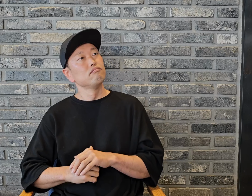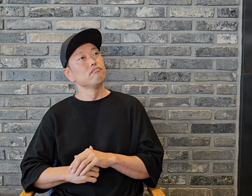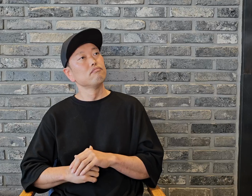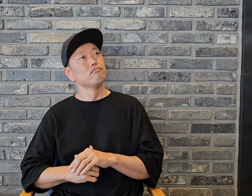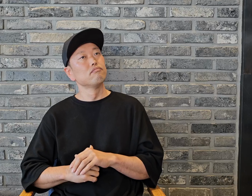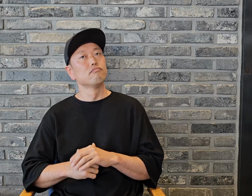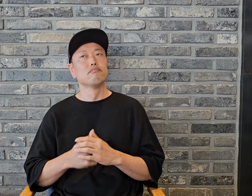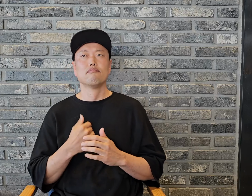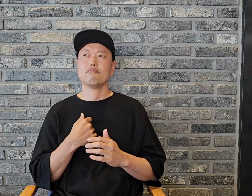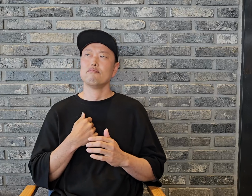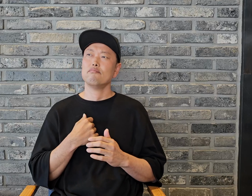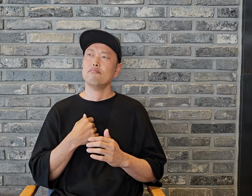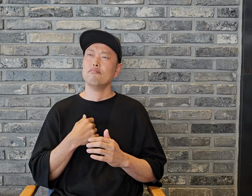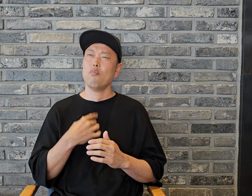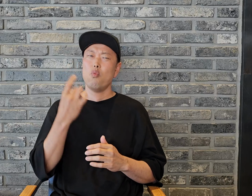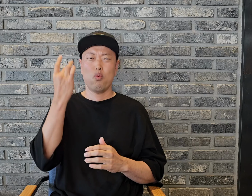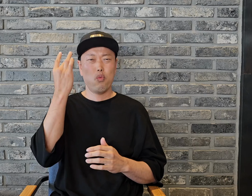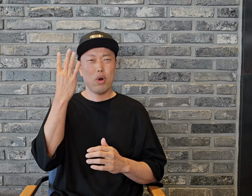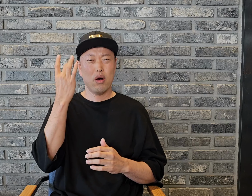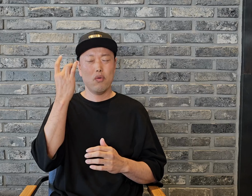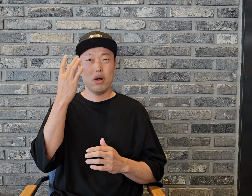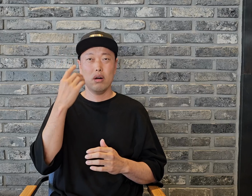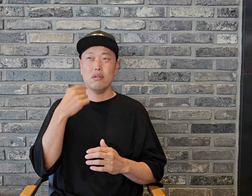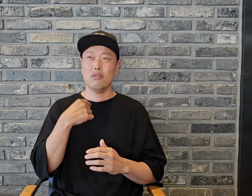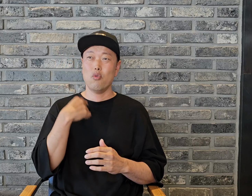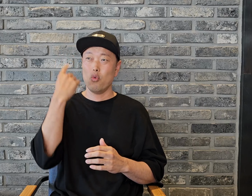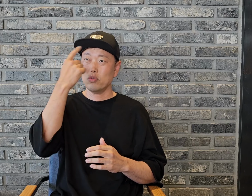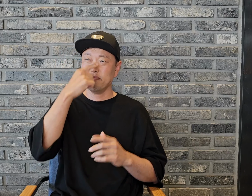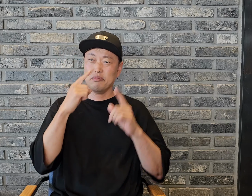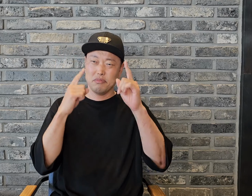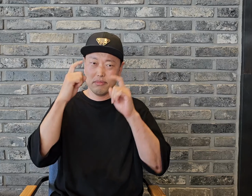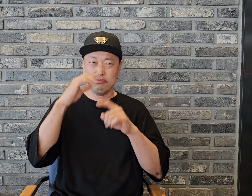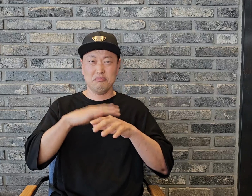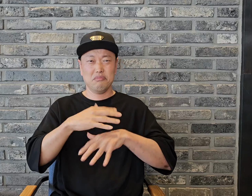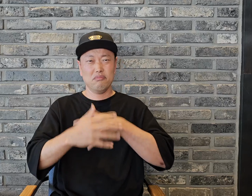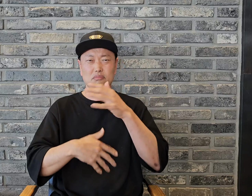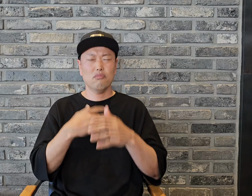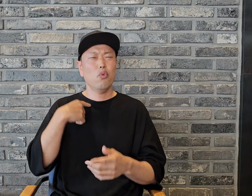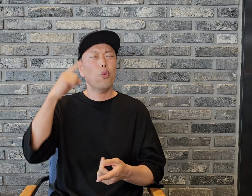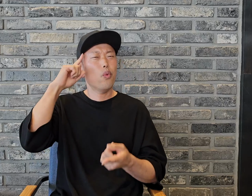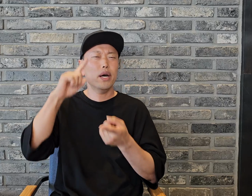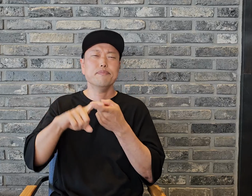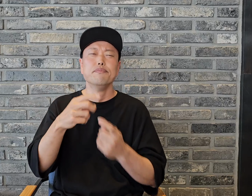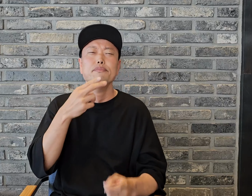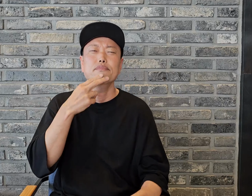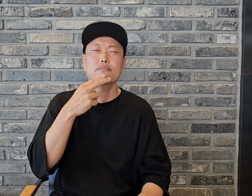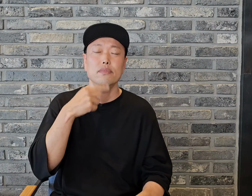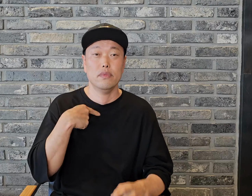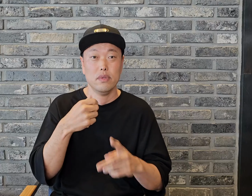もともと 私は表情や表現方法に興味がありませんでした。